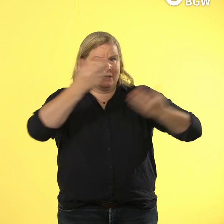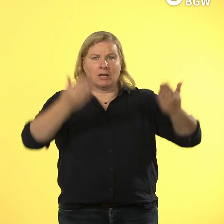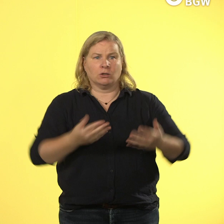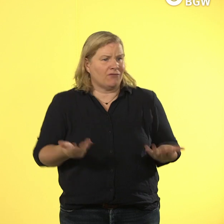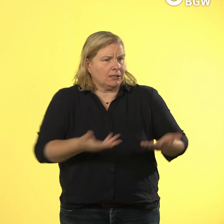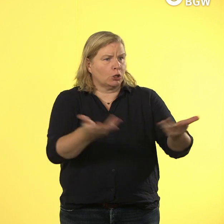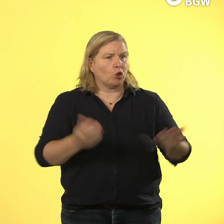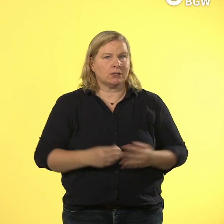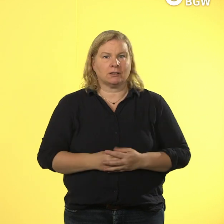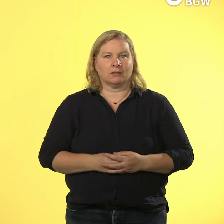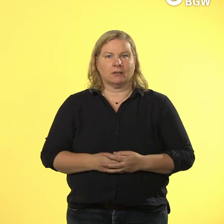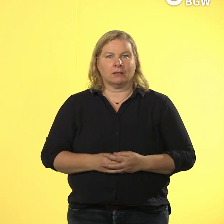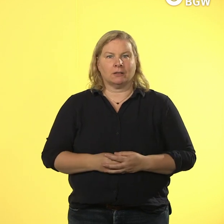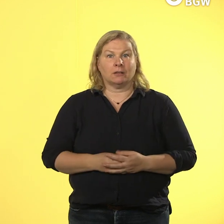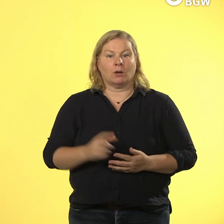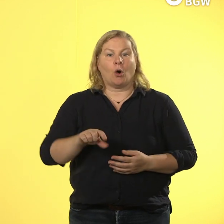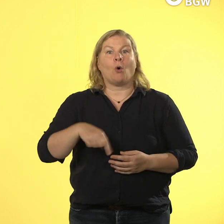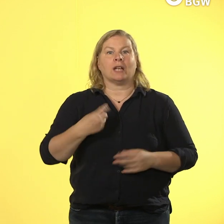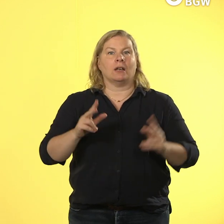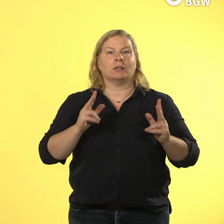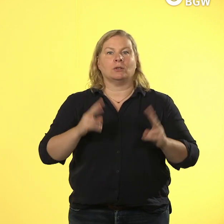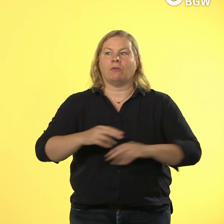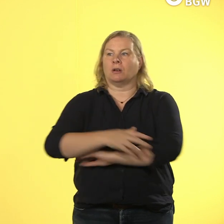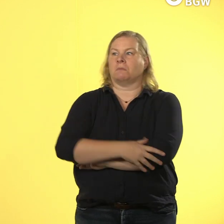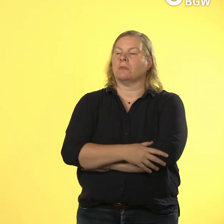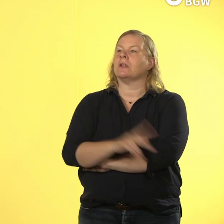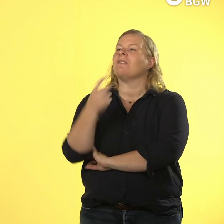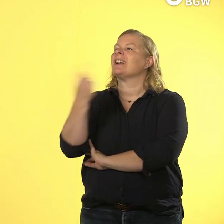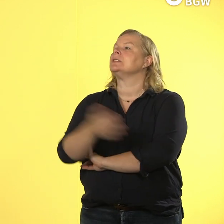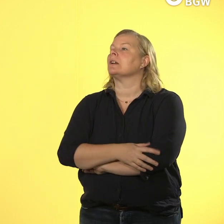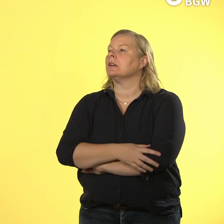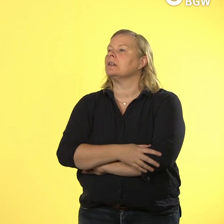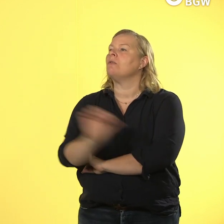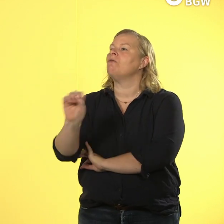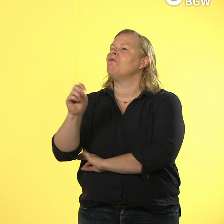"Wer hat das denn gesagt?", weil wir weiter so gestresst sind. Es kommt zu Verantwortungsdiffusion,